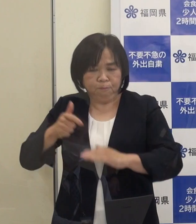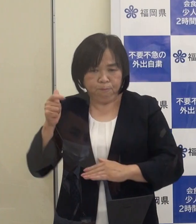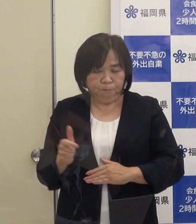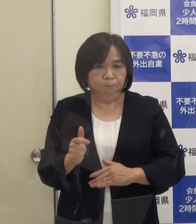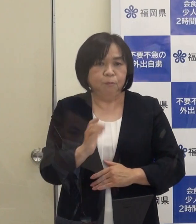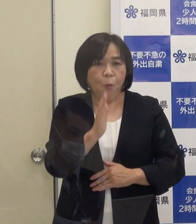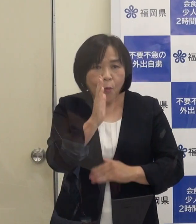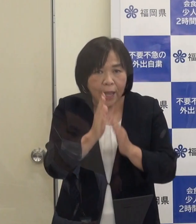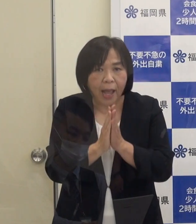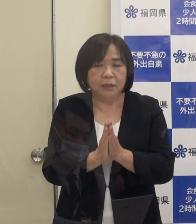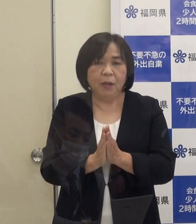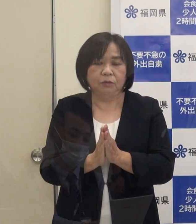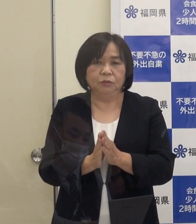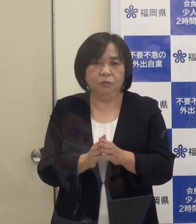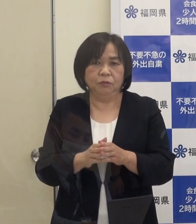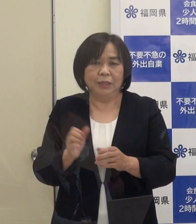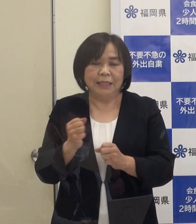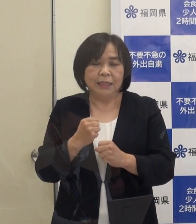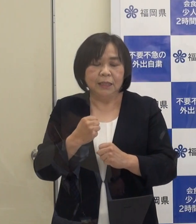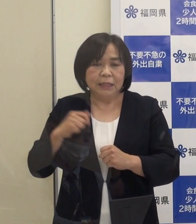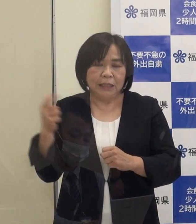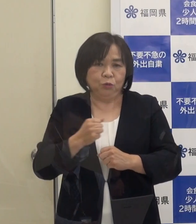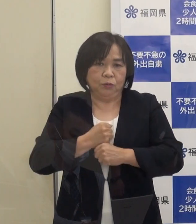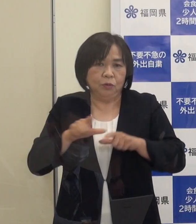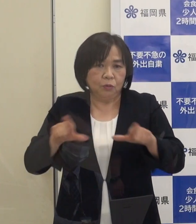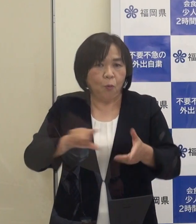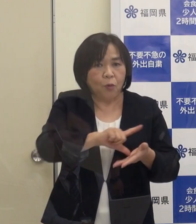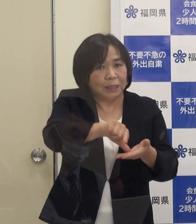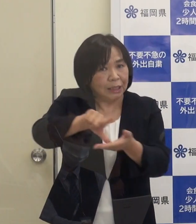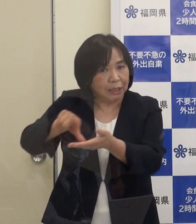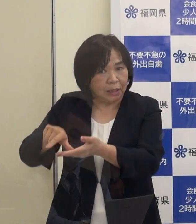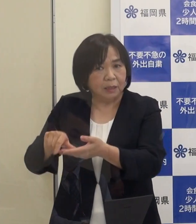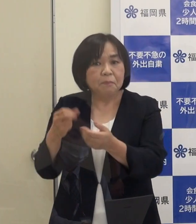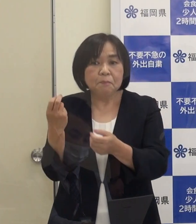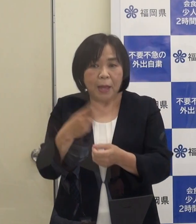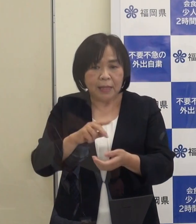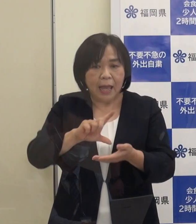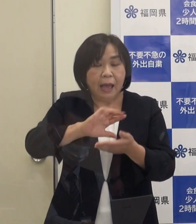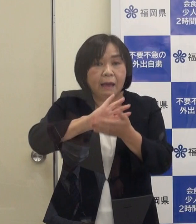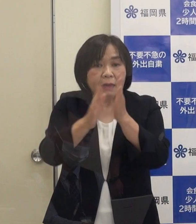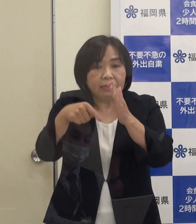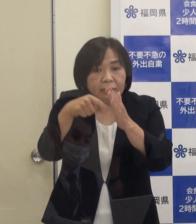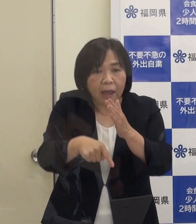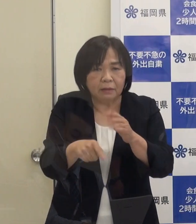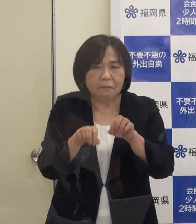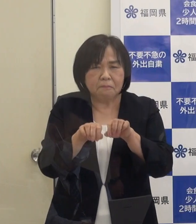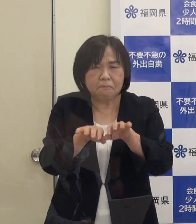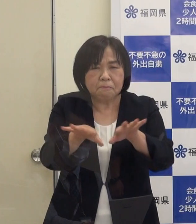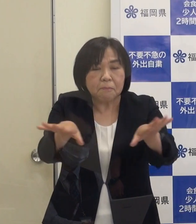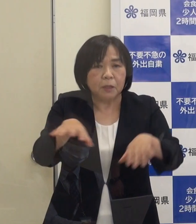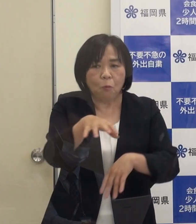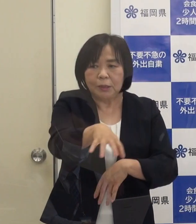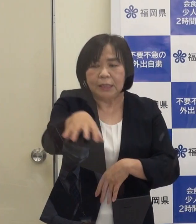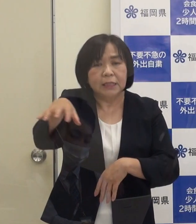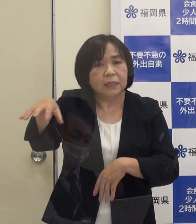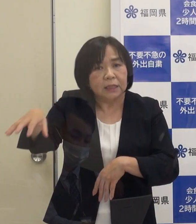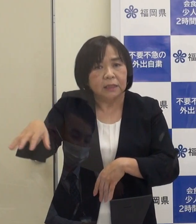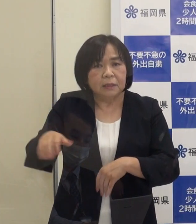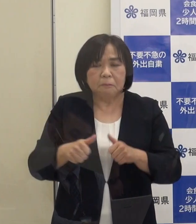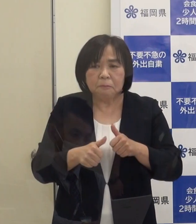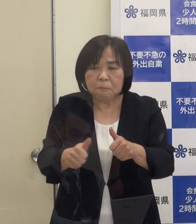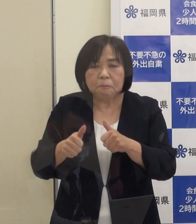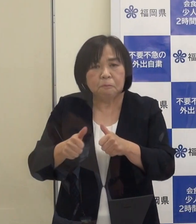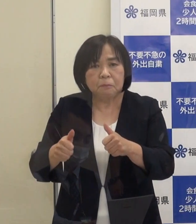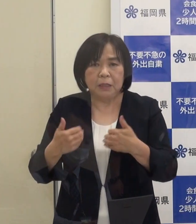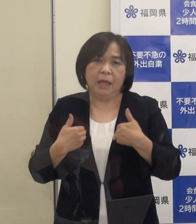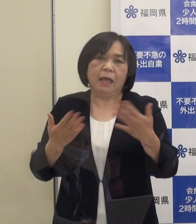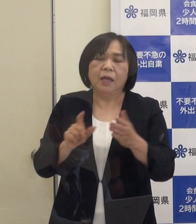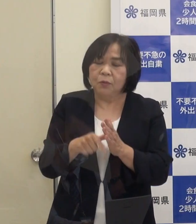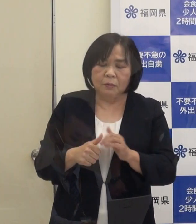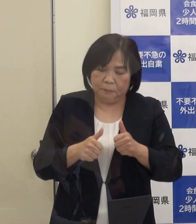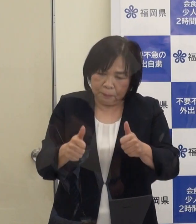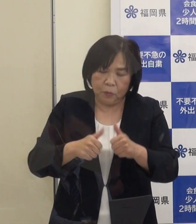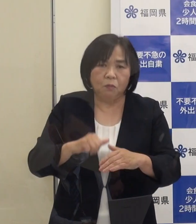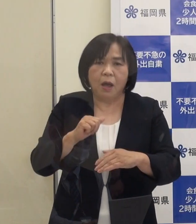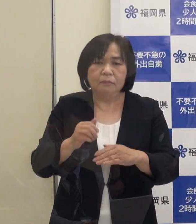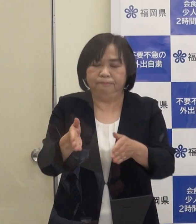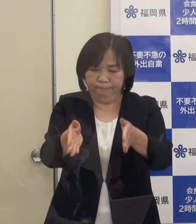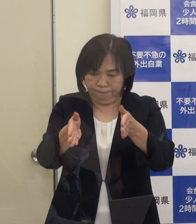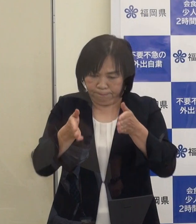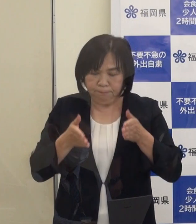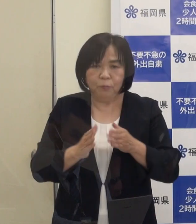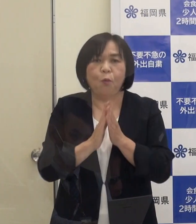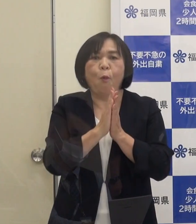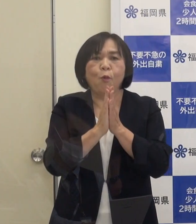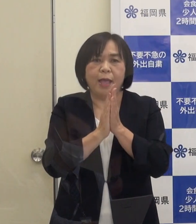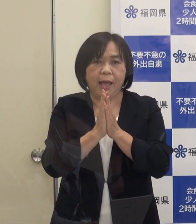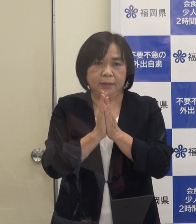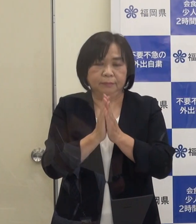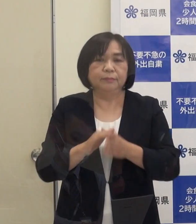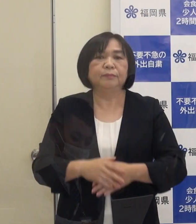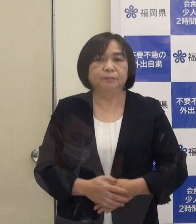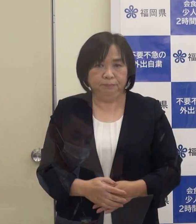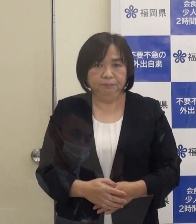緊急事態宣言区域や県内において感染が拡大している地域との不要不急の往来は自粛をお願いします